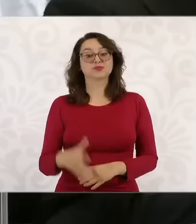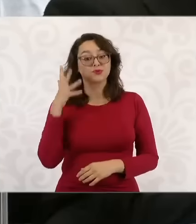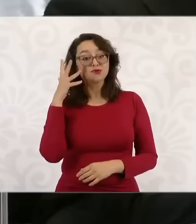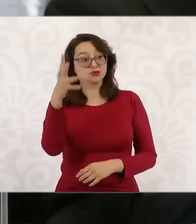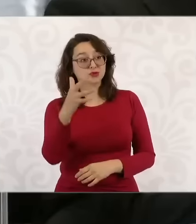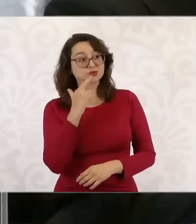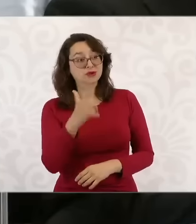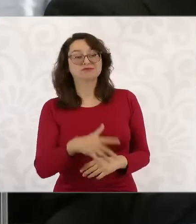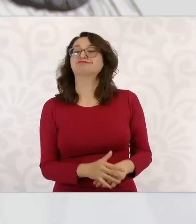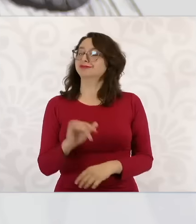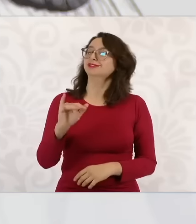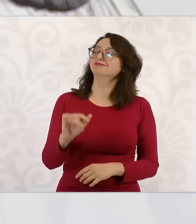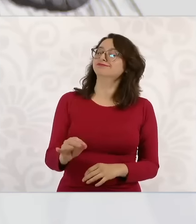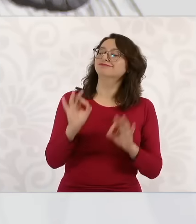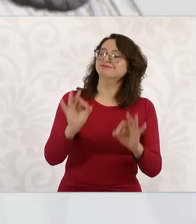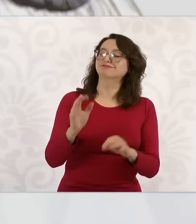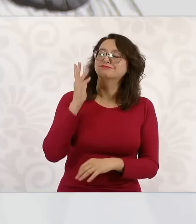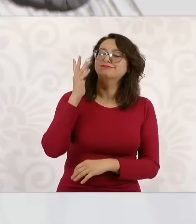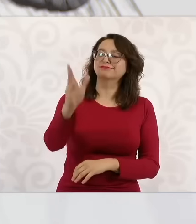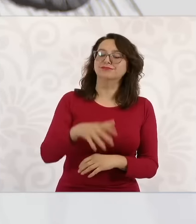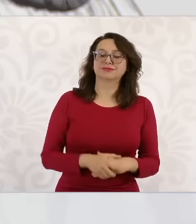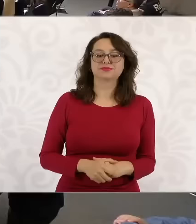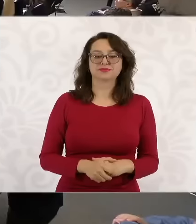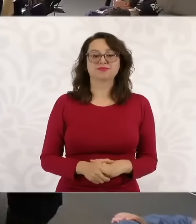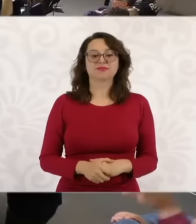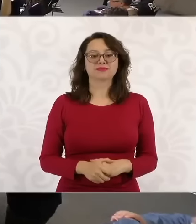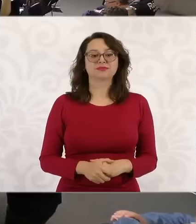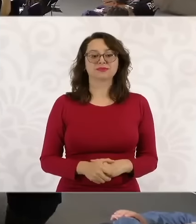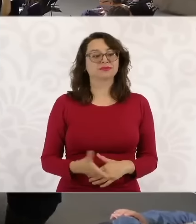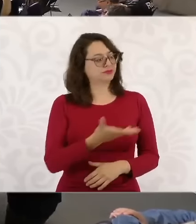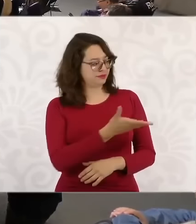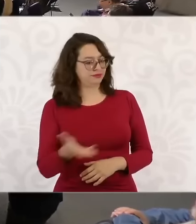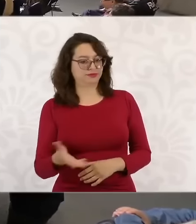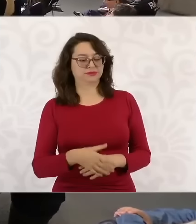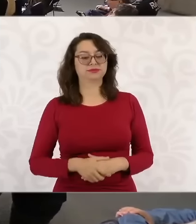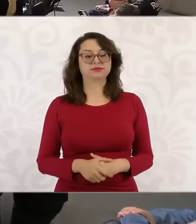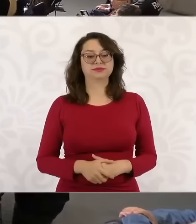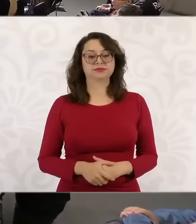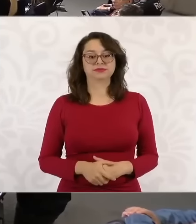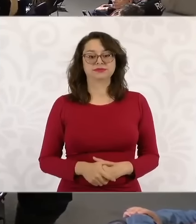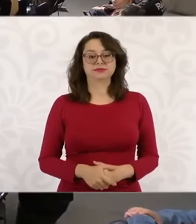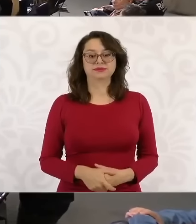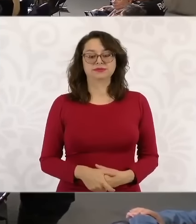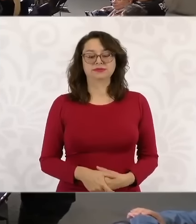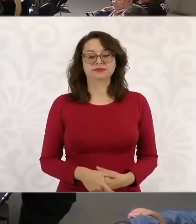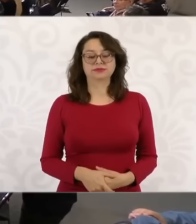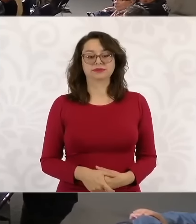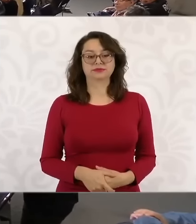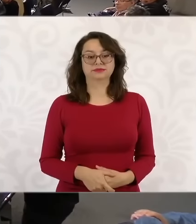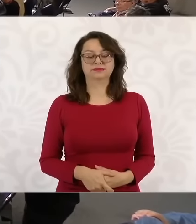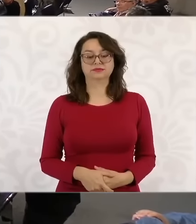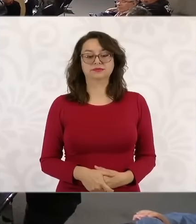Sí, muy bueno, muy bueno. Gracias, presidente. Presidente tiene información respecto si se